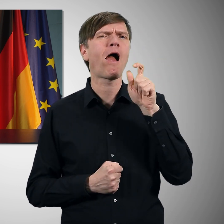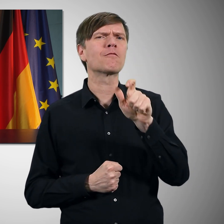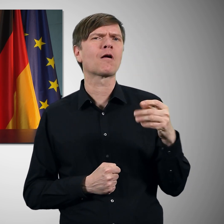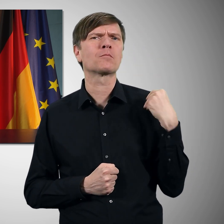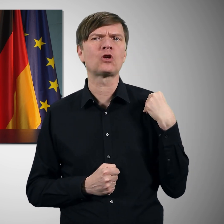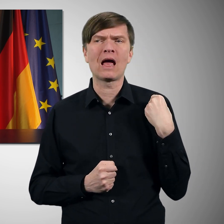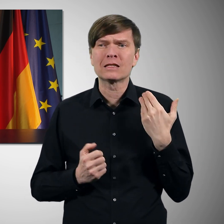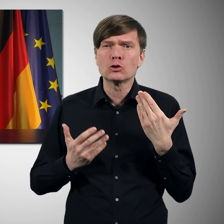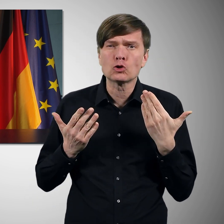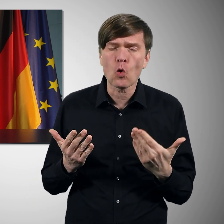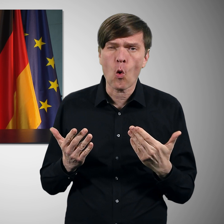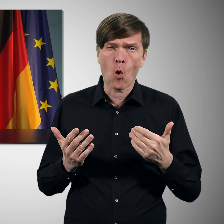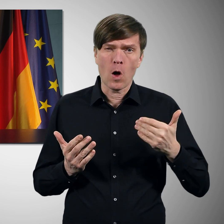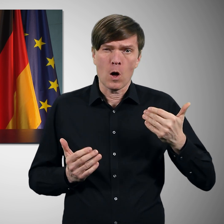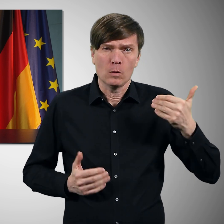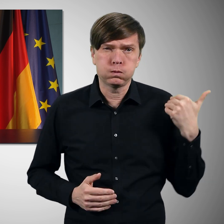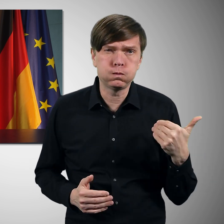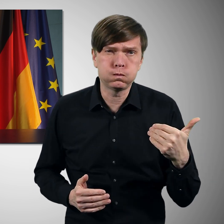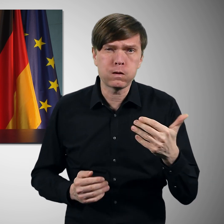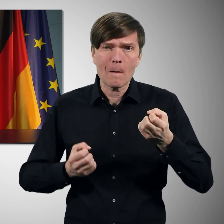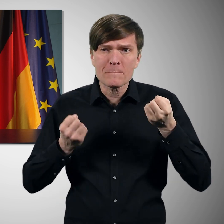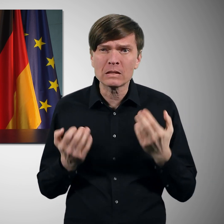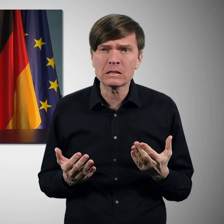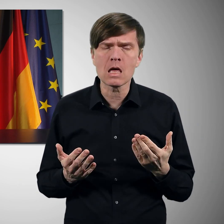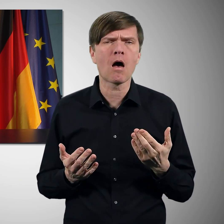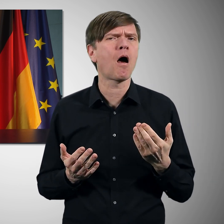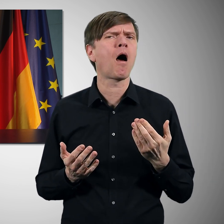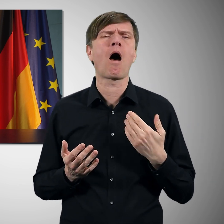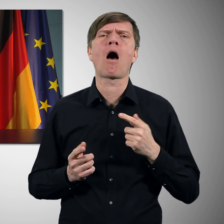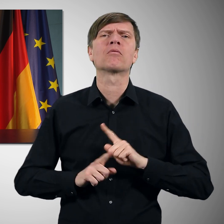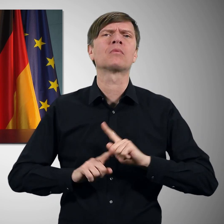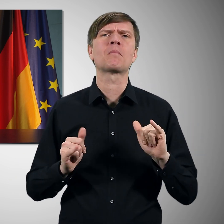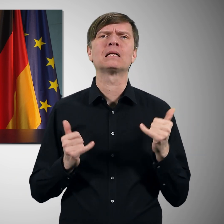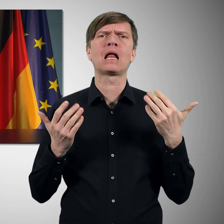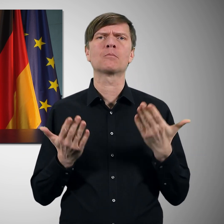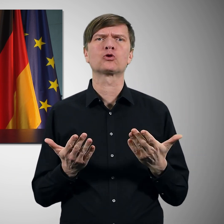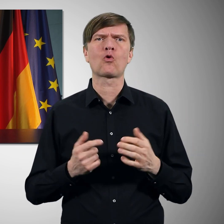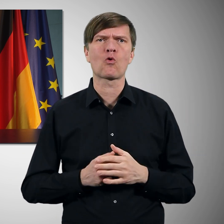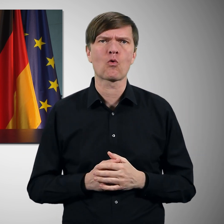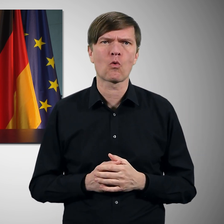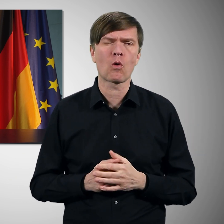„So geballt, so Schlag auf Schlag habe ich das alles noch niemals erlebt.“ Kaum war Corona halbwegs vorbei,